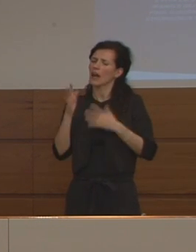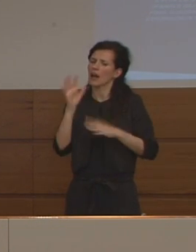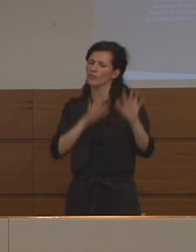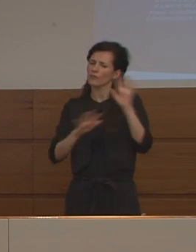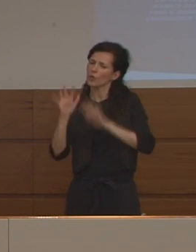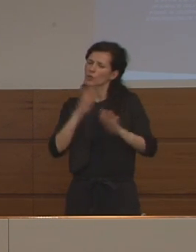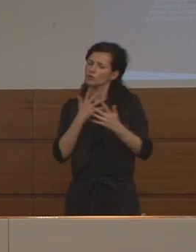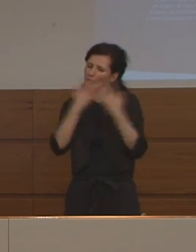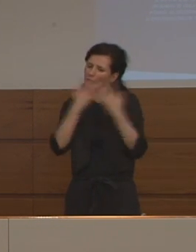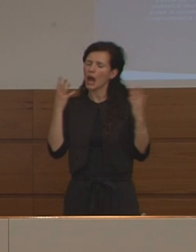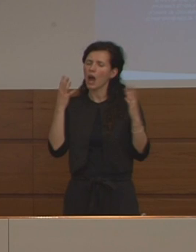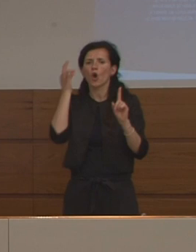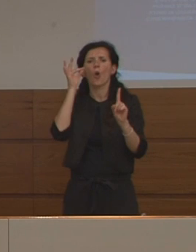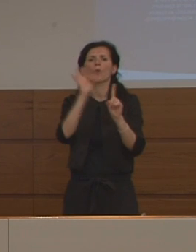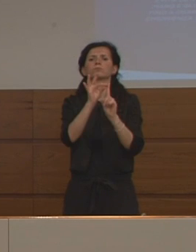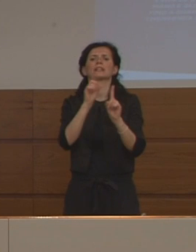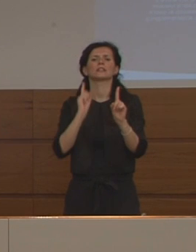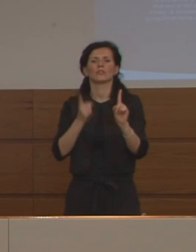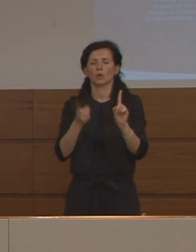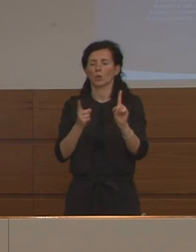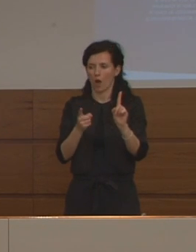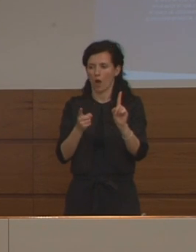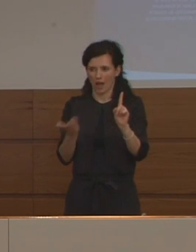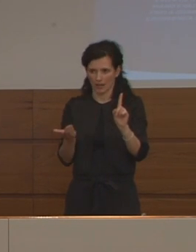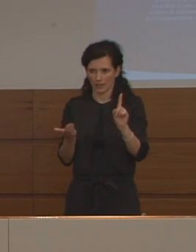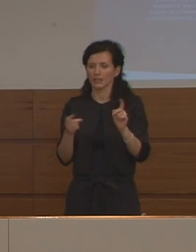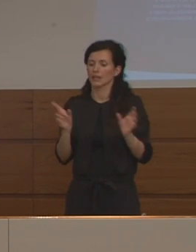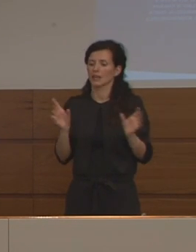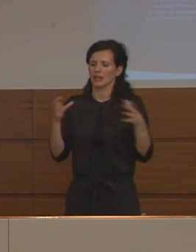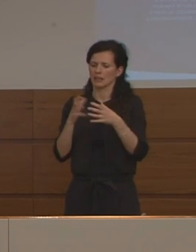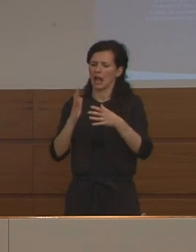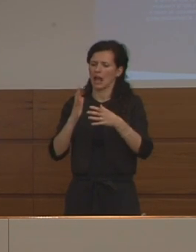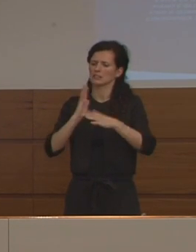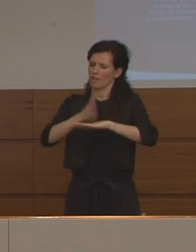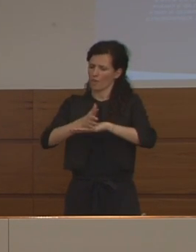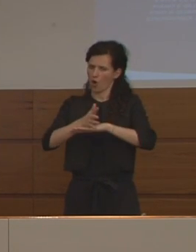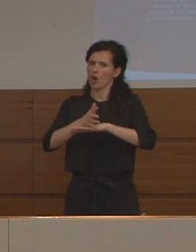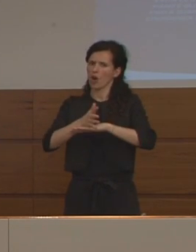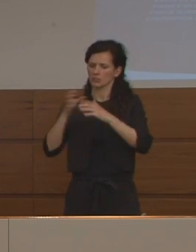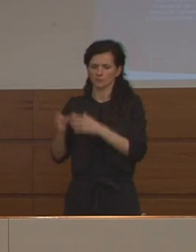Sì, è per le riaperture in linea di massima e sappiamo che di fatto affronta